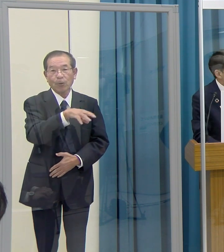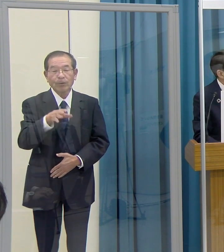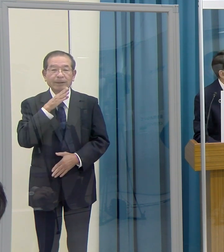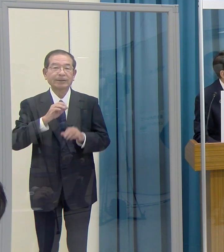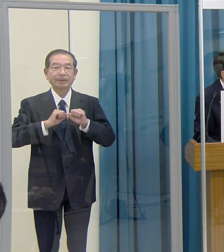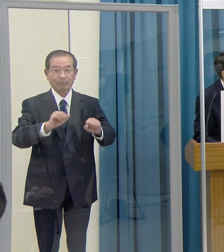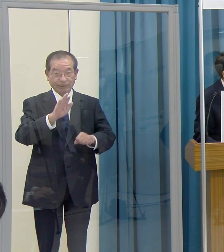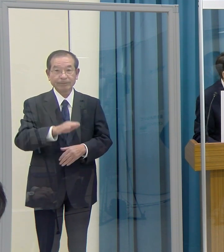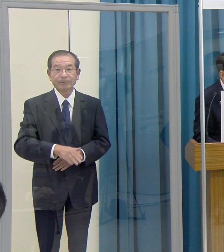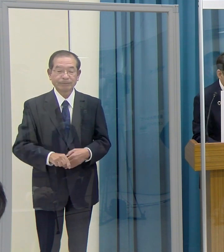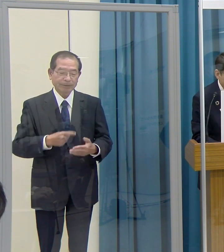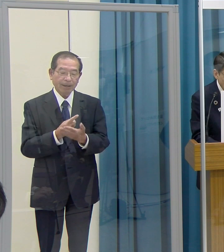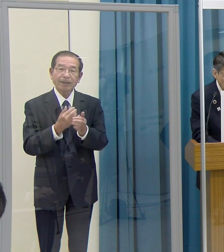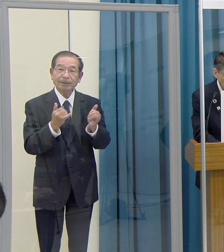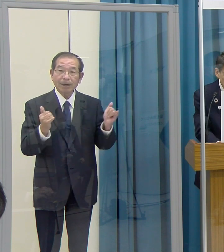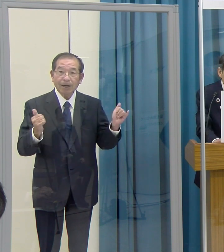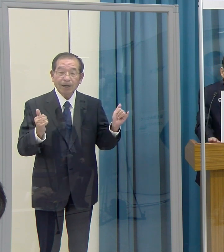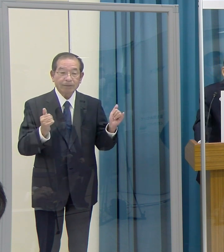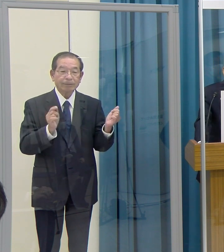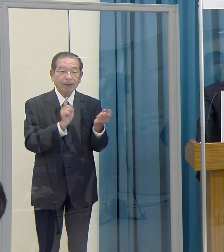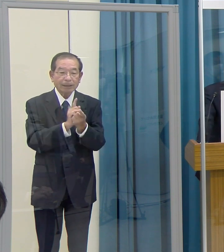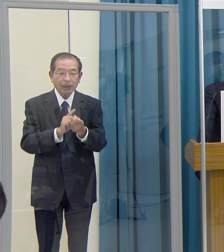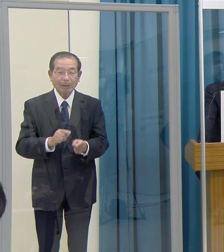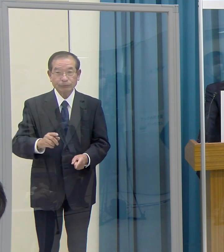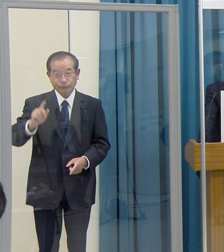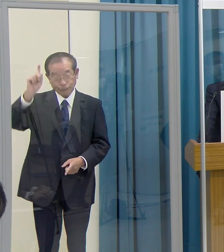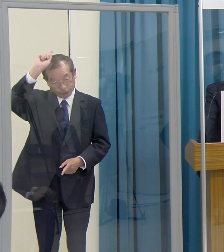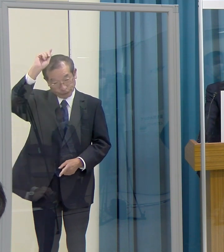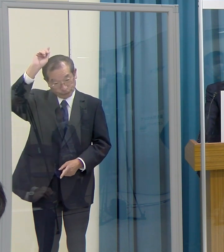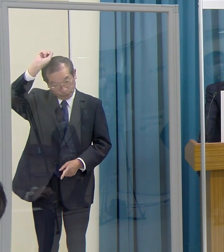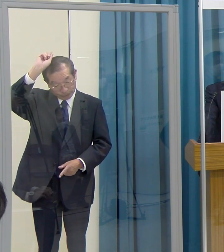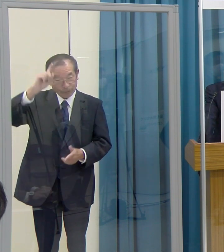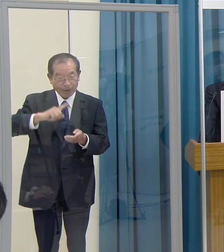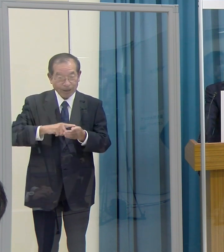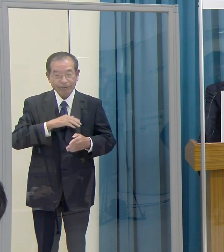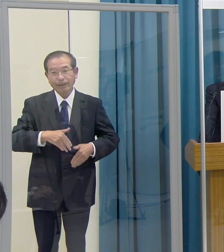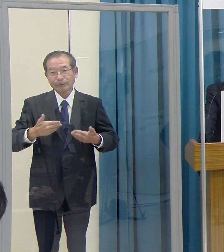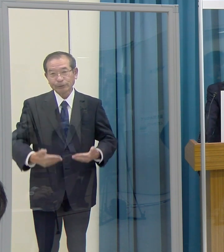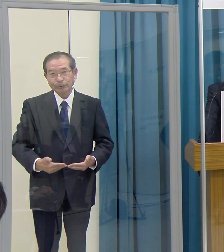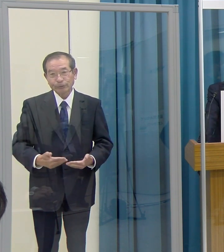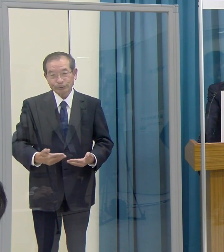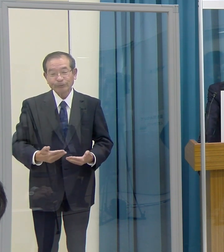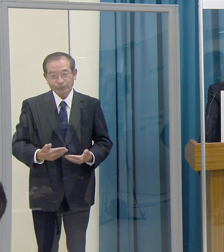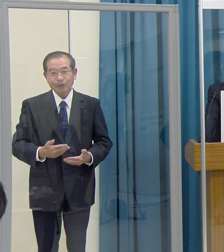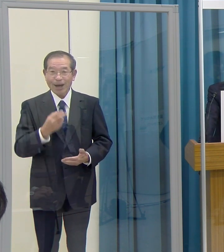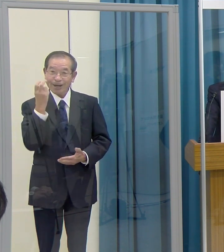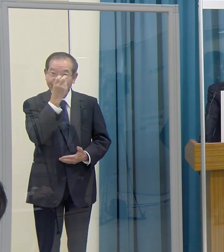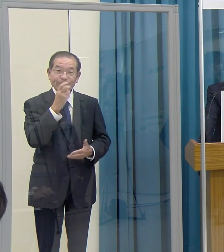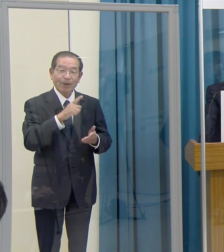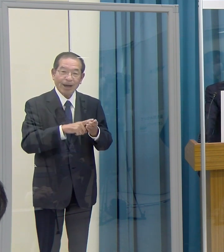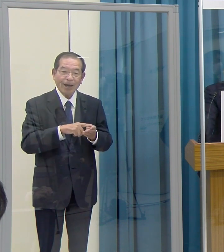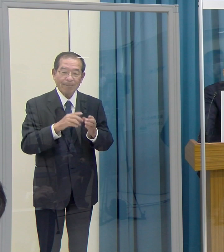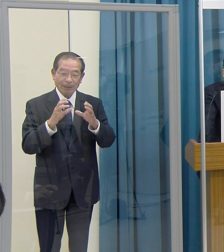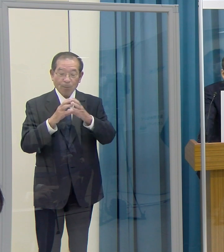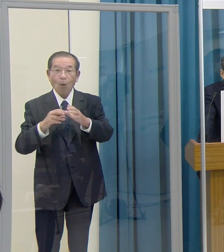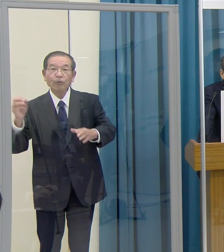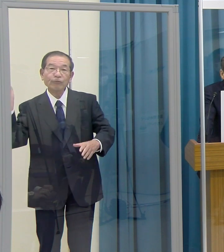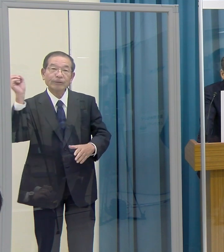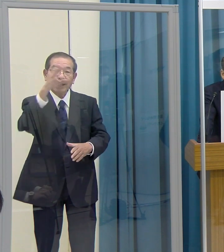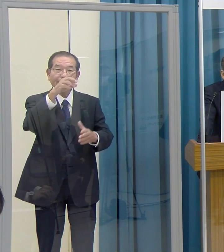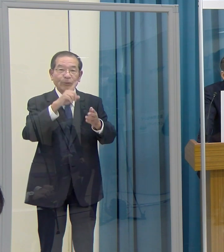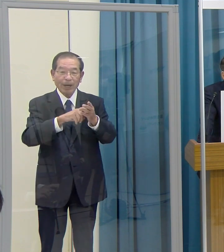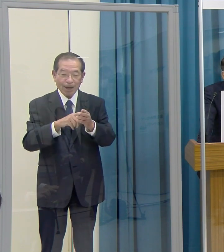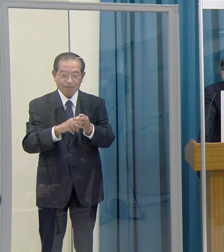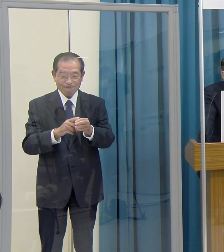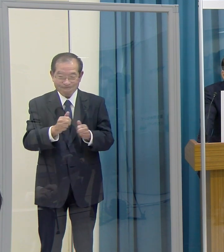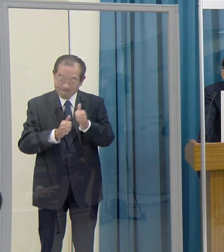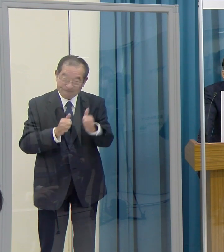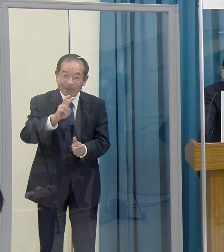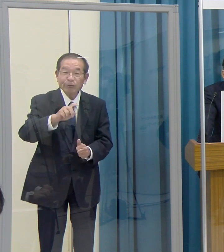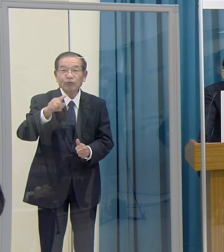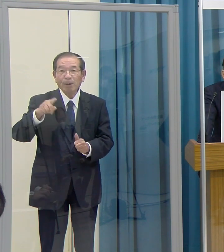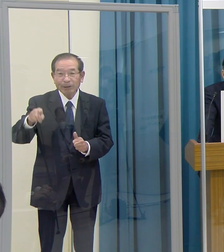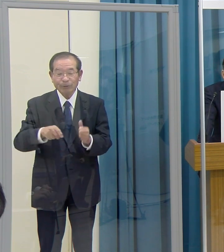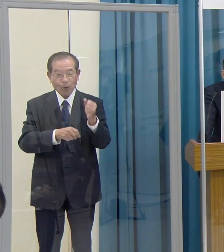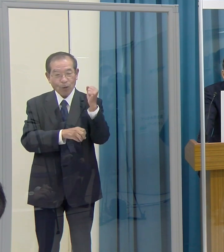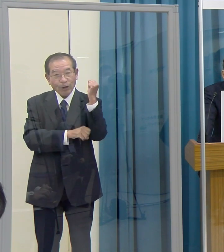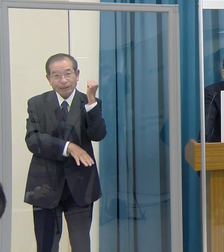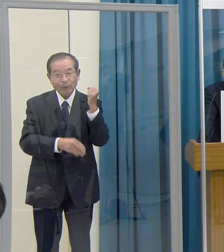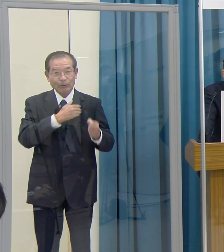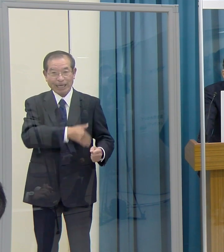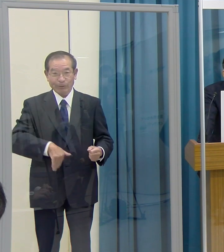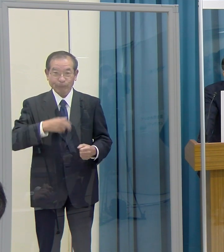参加者の皆さんには、まず、身長、体重等を測定する形態測定、ボール投げや２０メートル走など基礎体力測定を受けていただき、